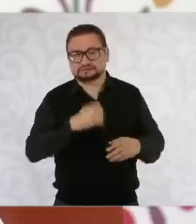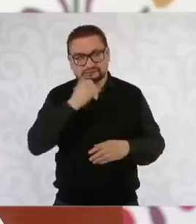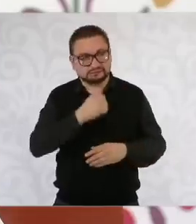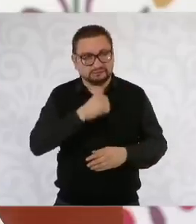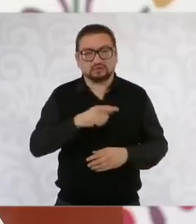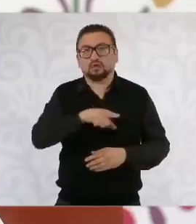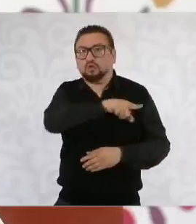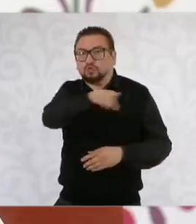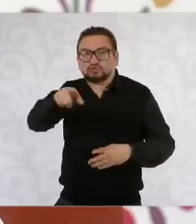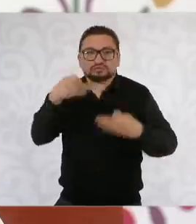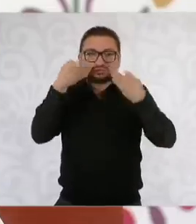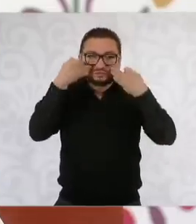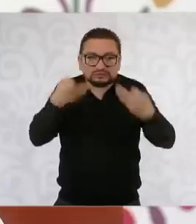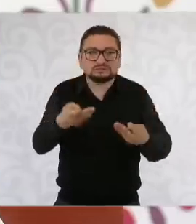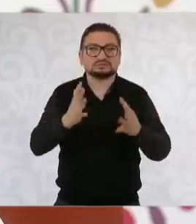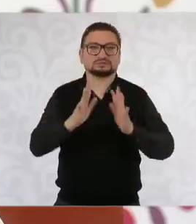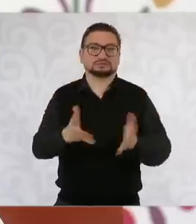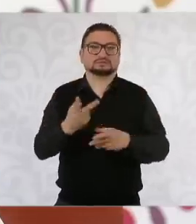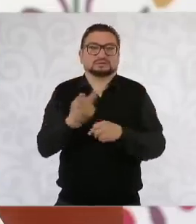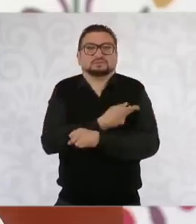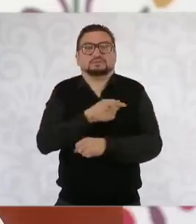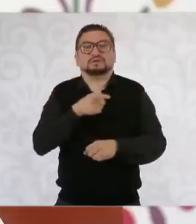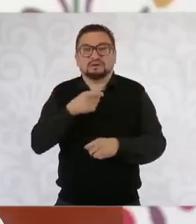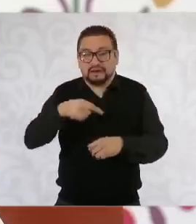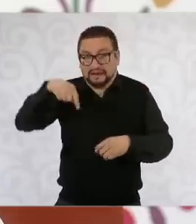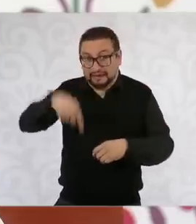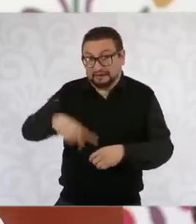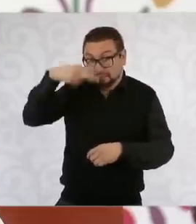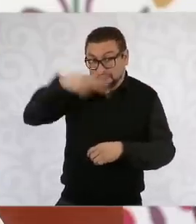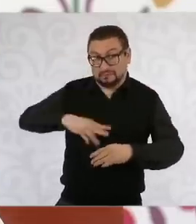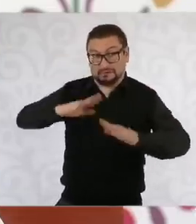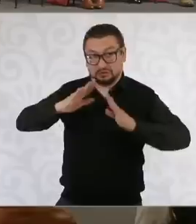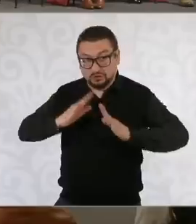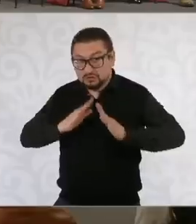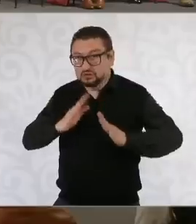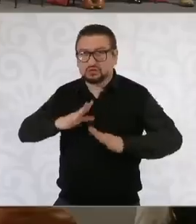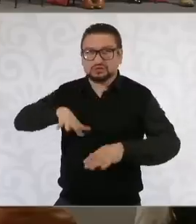han testificado lo que están haciendo las fuerzas armadas de este país y los enfrentamientos que